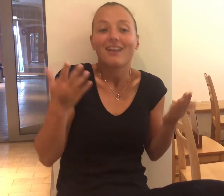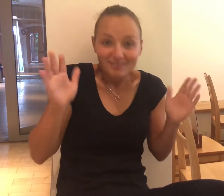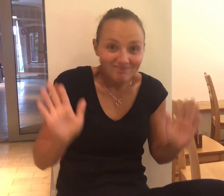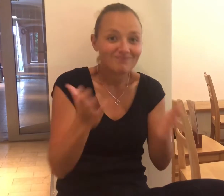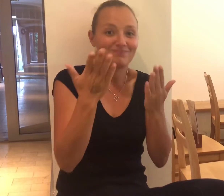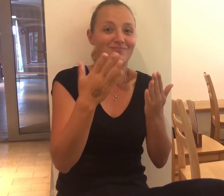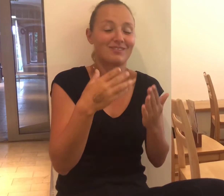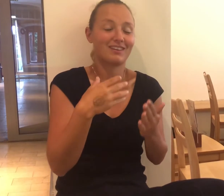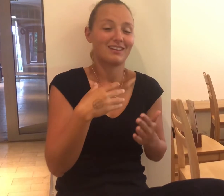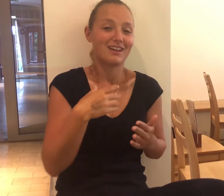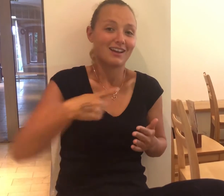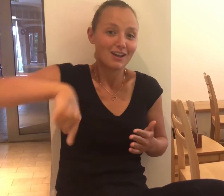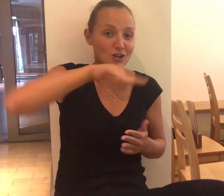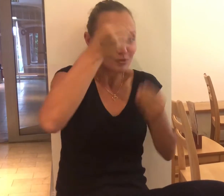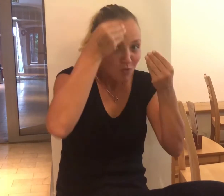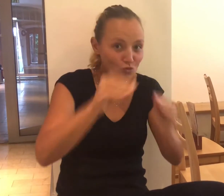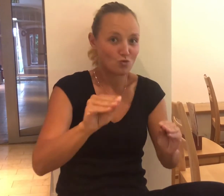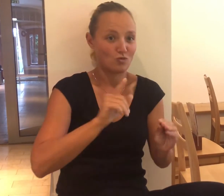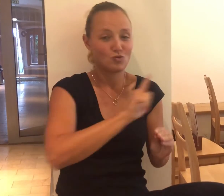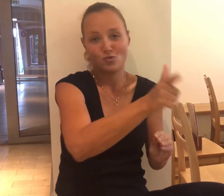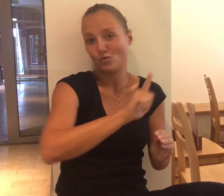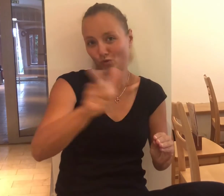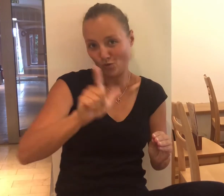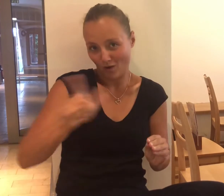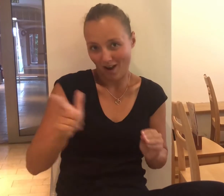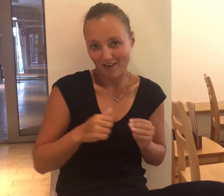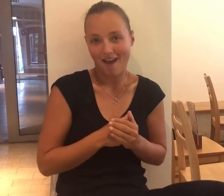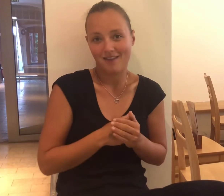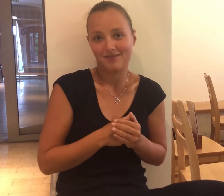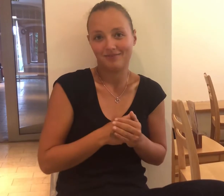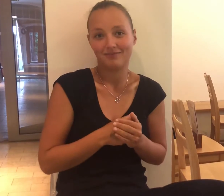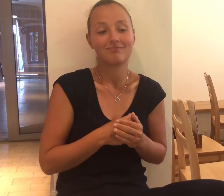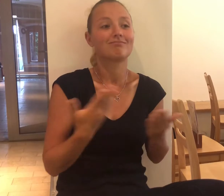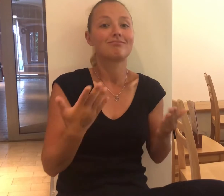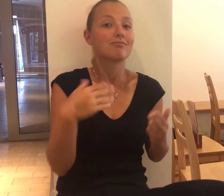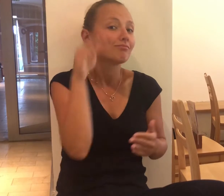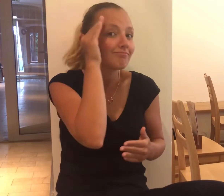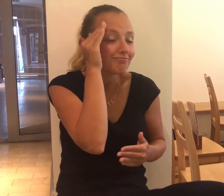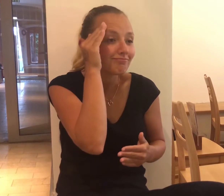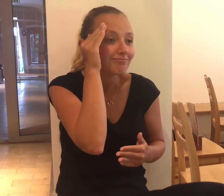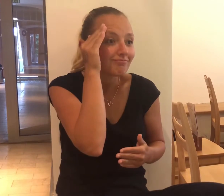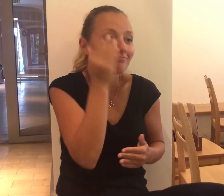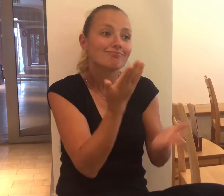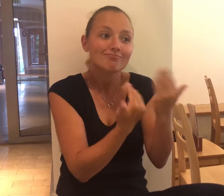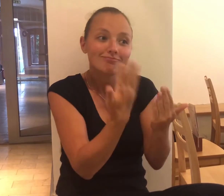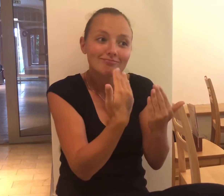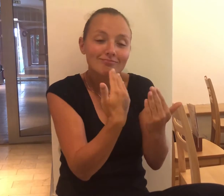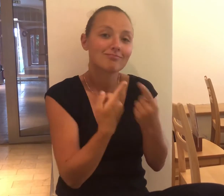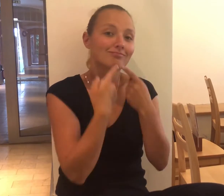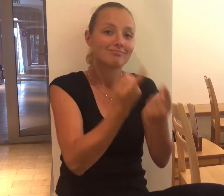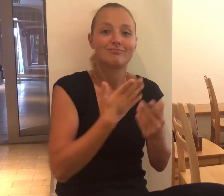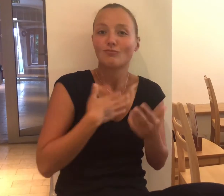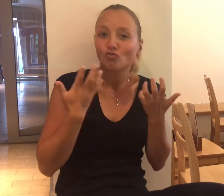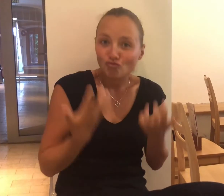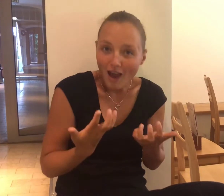Dajmo, spoštujmo drug drugega, prisluhnimo drugim, izrazimo svoje želje.